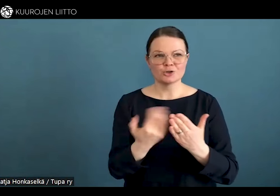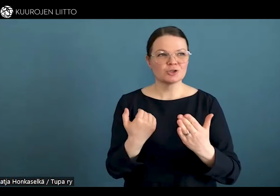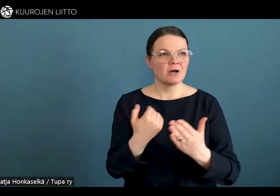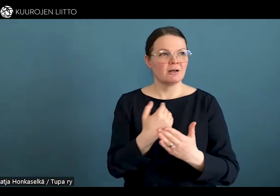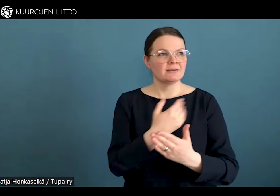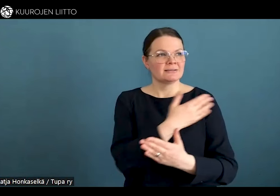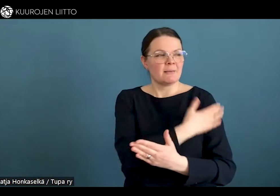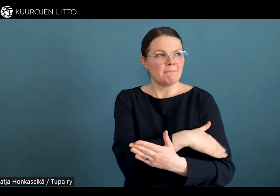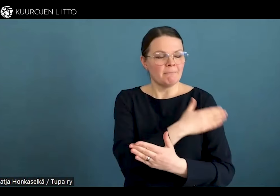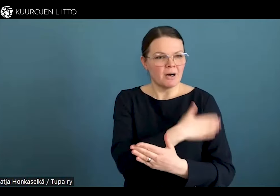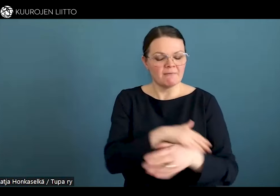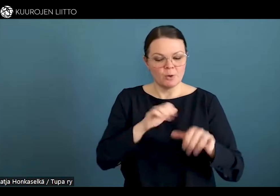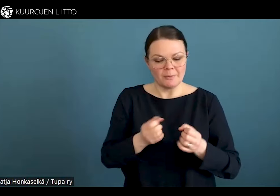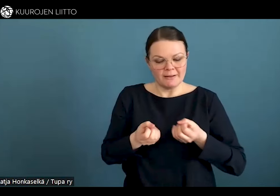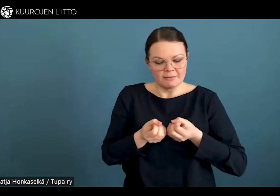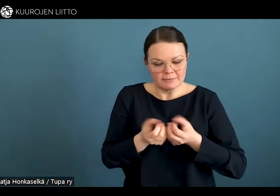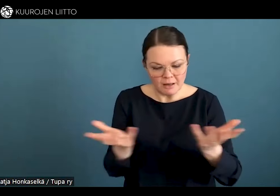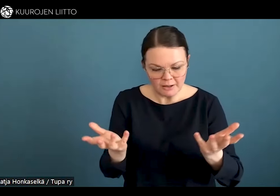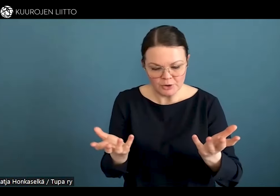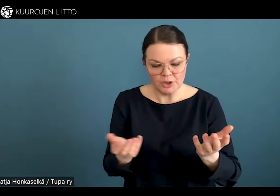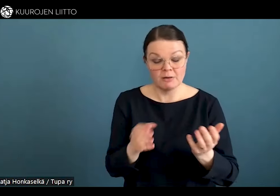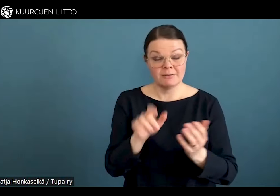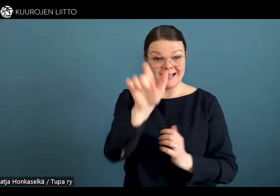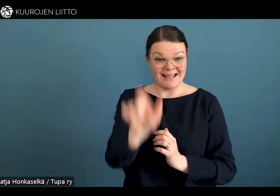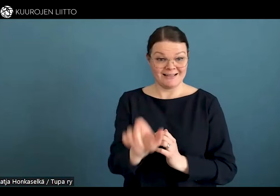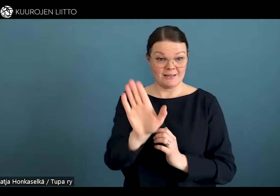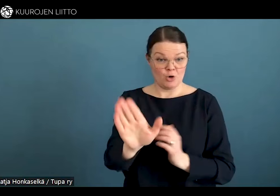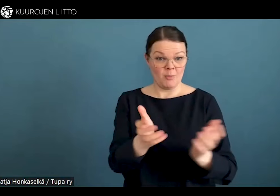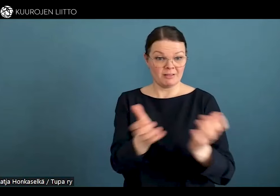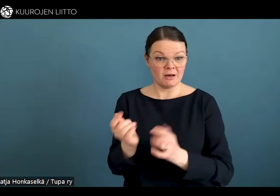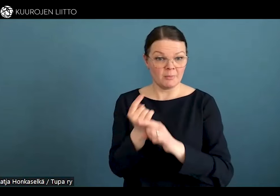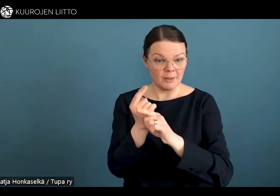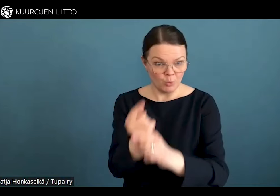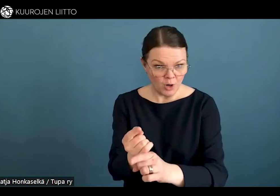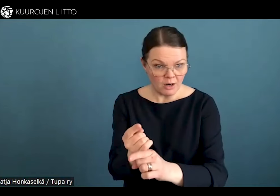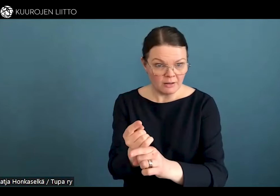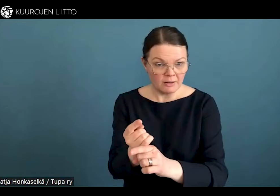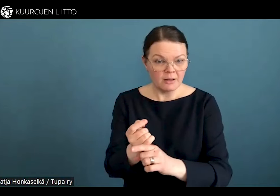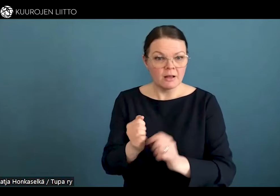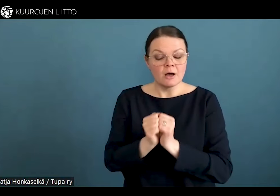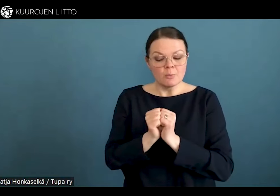koska kyseessä on palvelu, jota tulee tarjota kunkin oman tarpeen mukaan, -